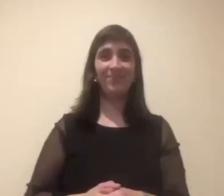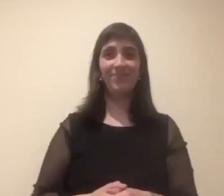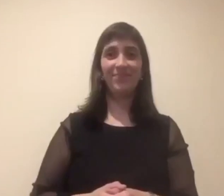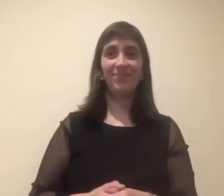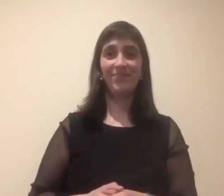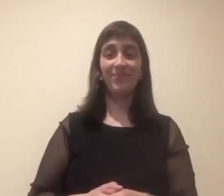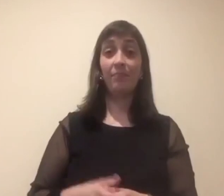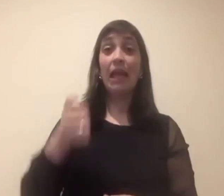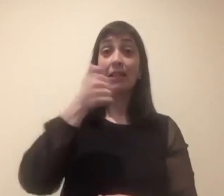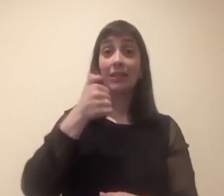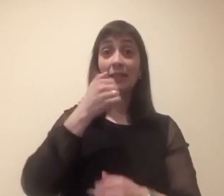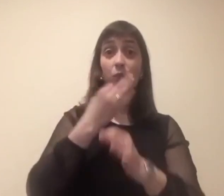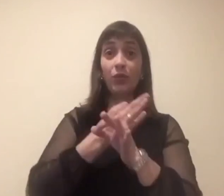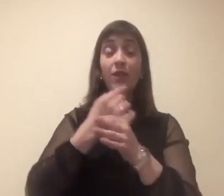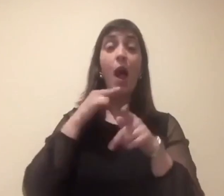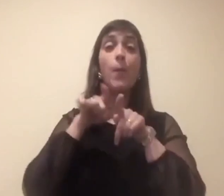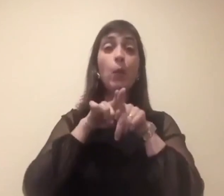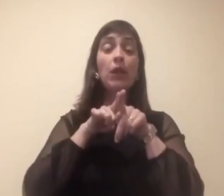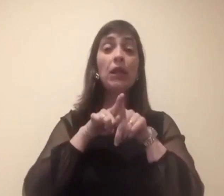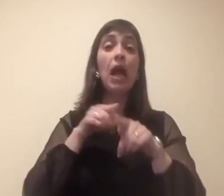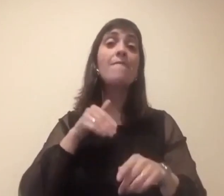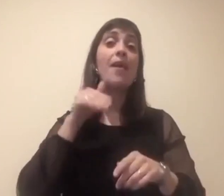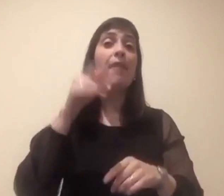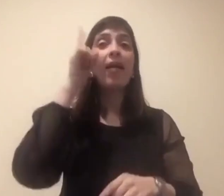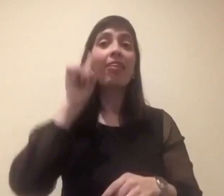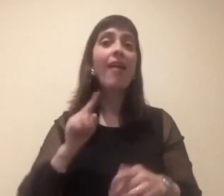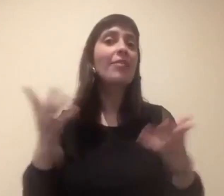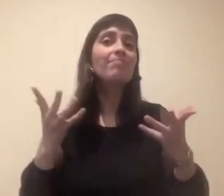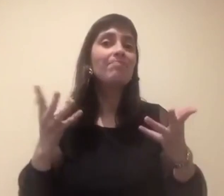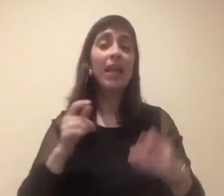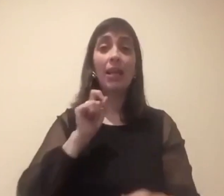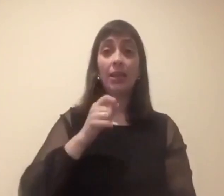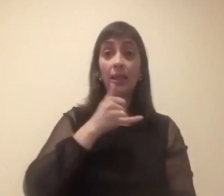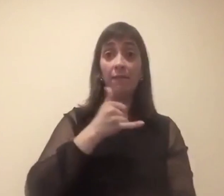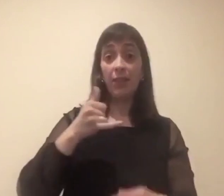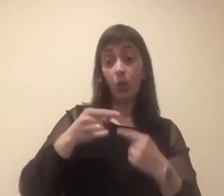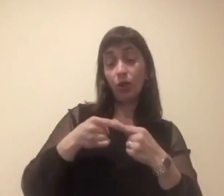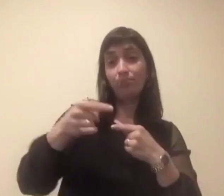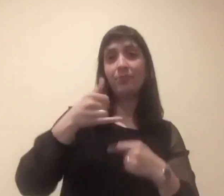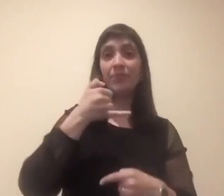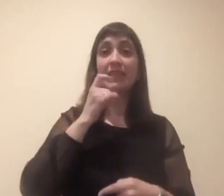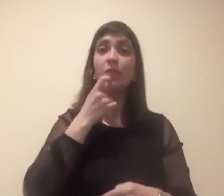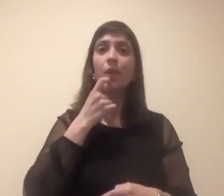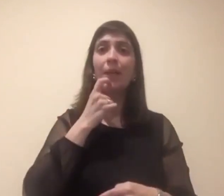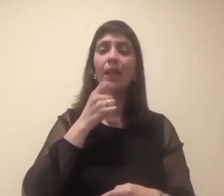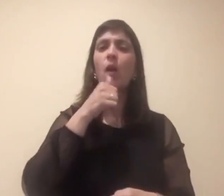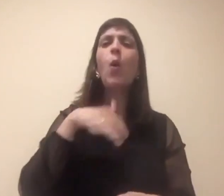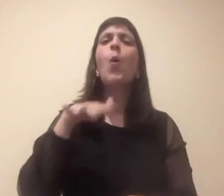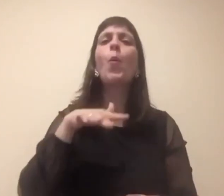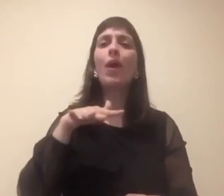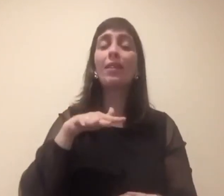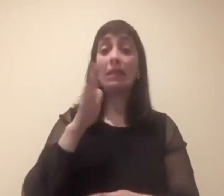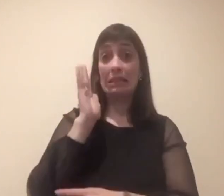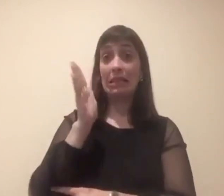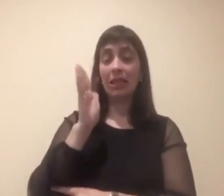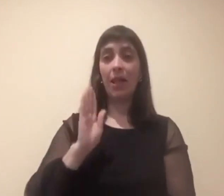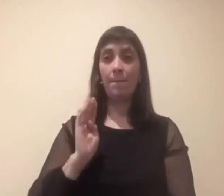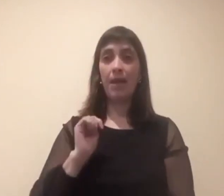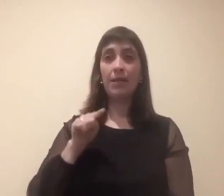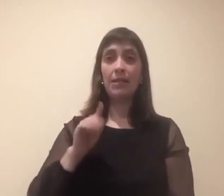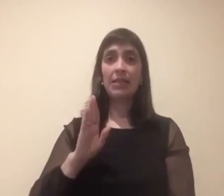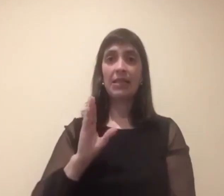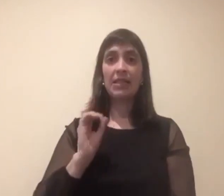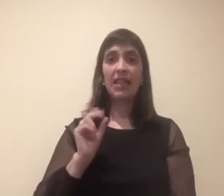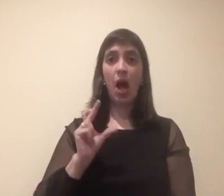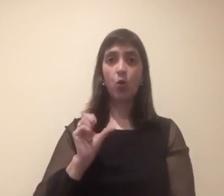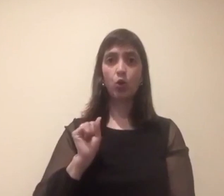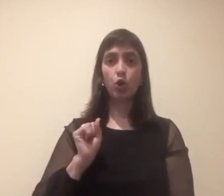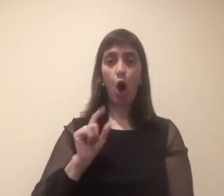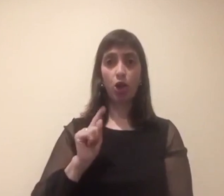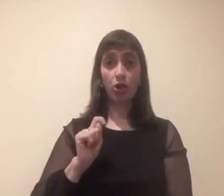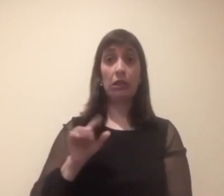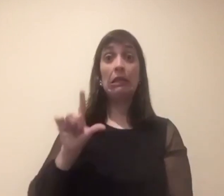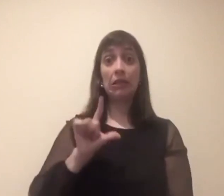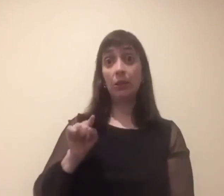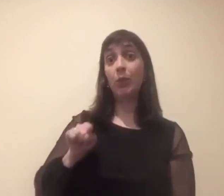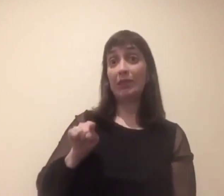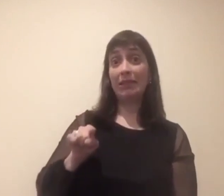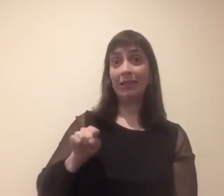A 5ª edição do Festival Política decorre de 22 a 25 de Abril no Cinema São Jorge, em Lisboa